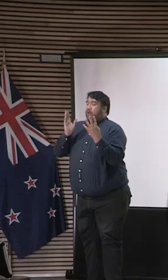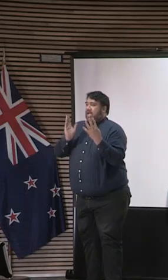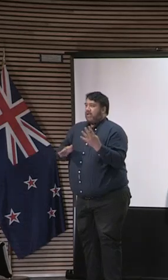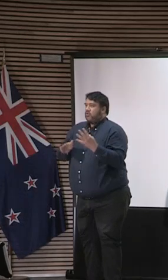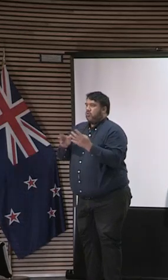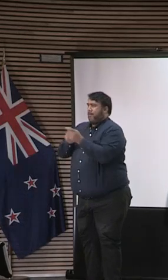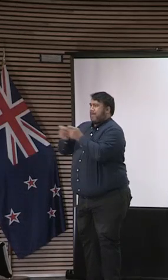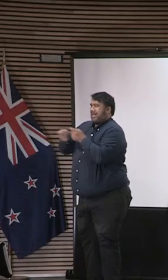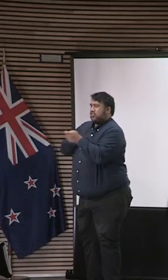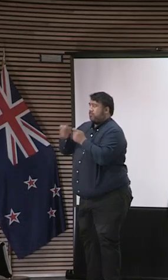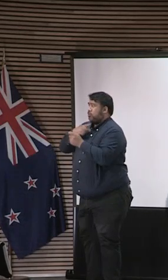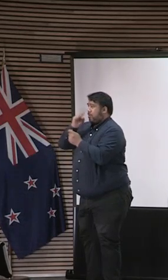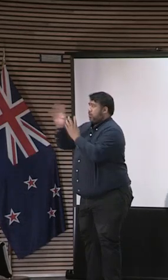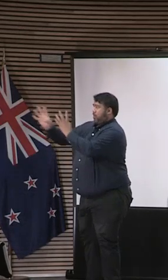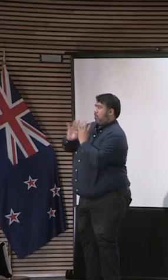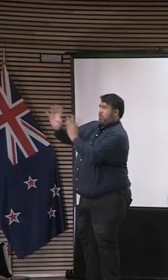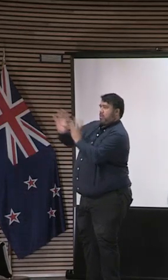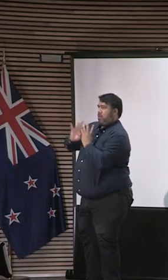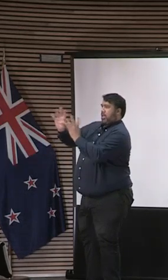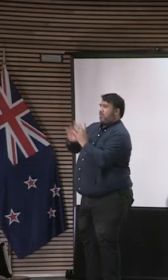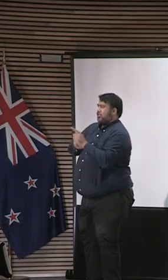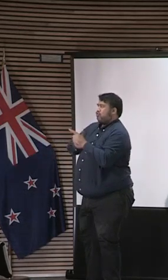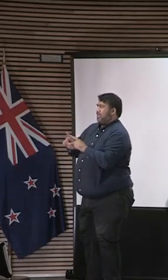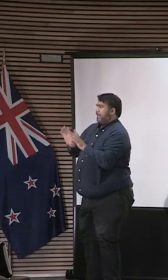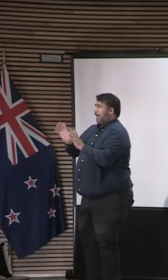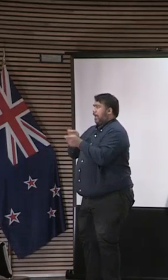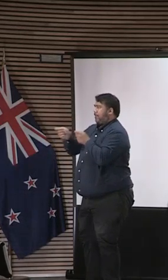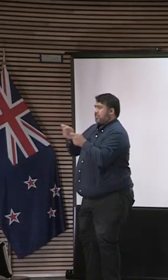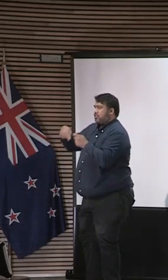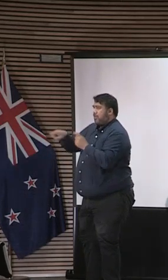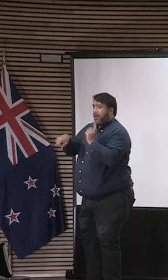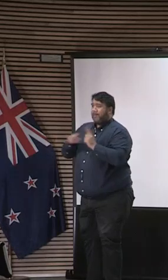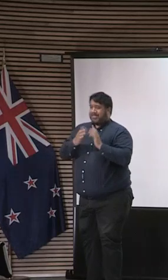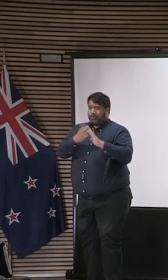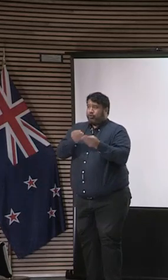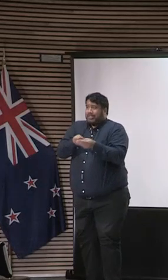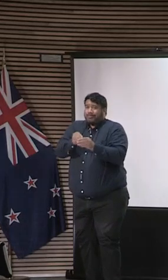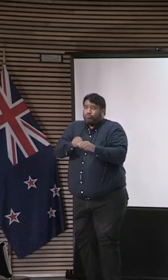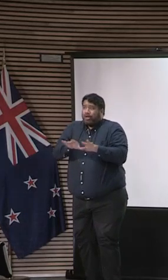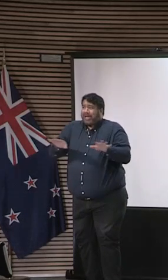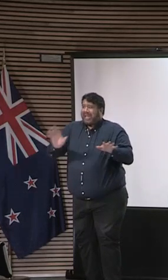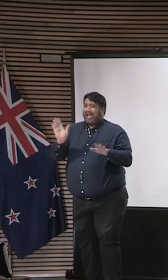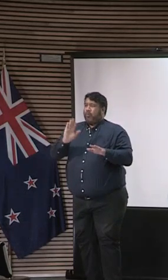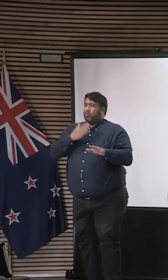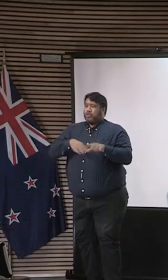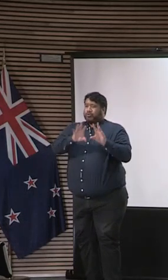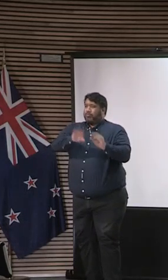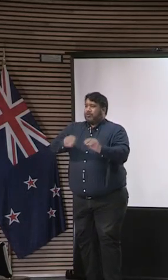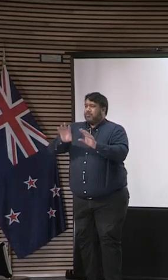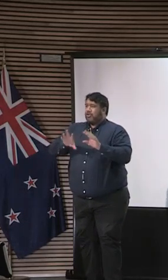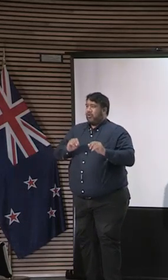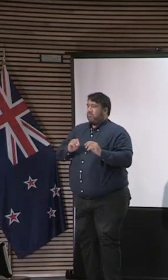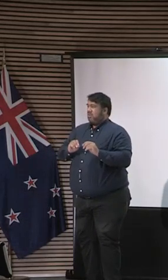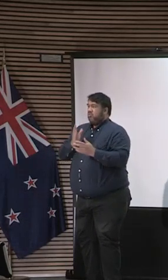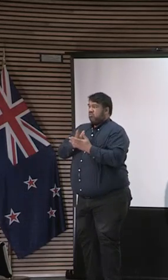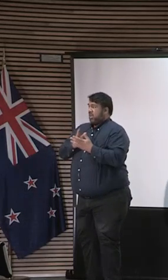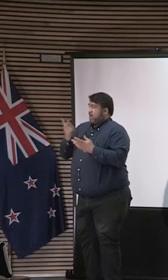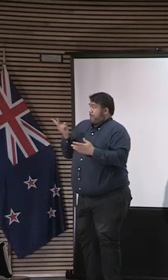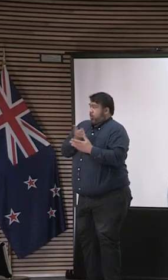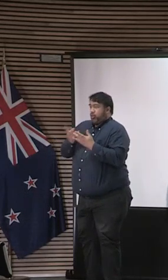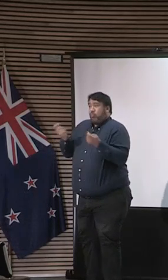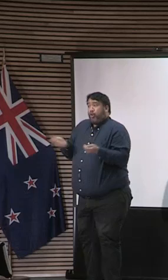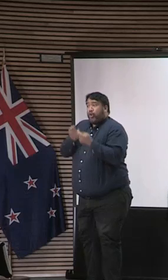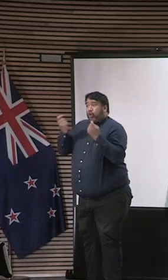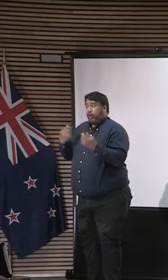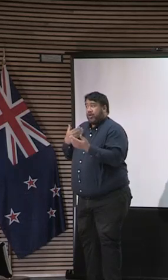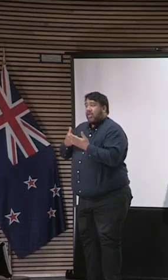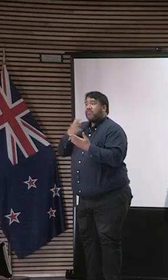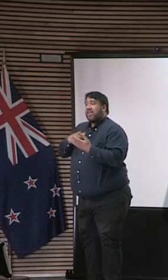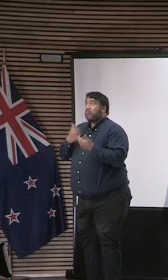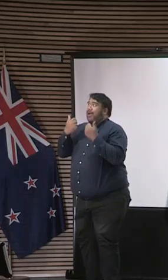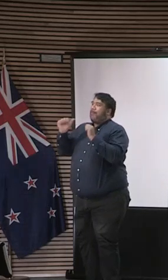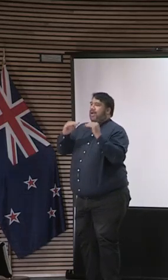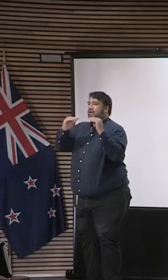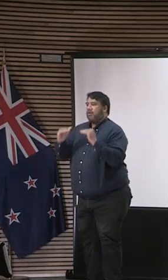taaku e korero ai ko te urupare